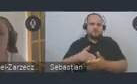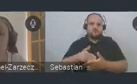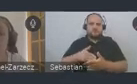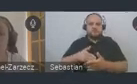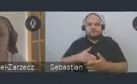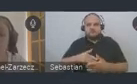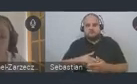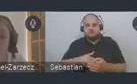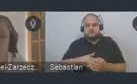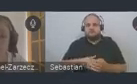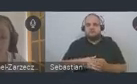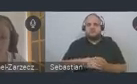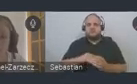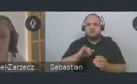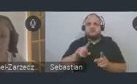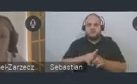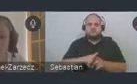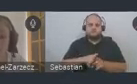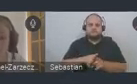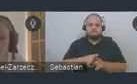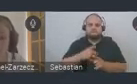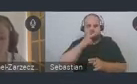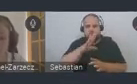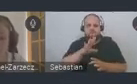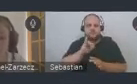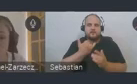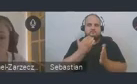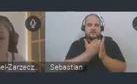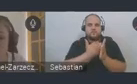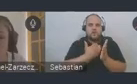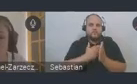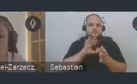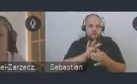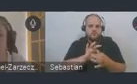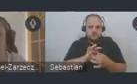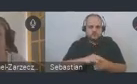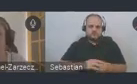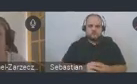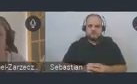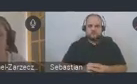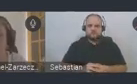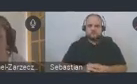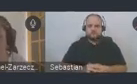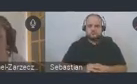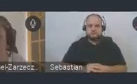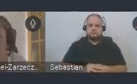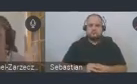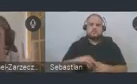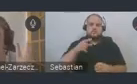I określa też zasady współpracy. I to jest bardzo ważne, żeby budować bezpieczeństwo.